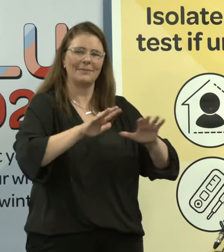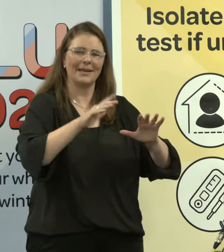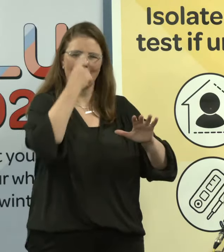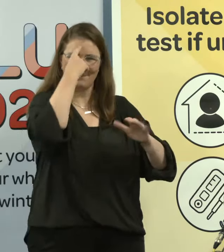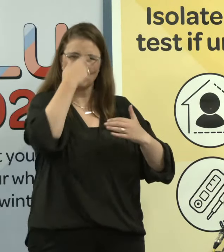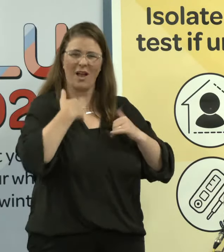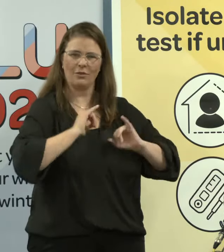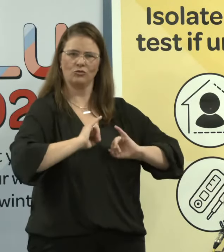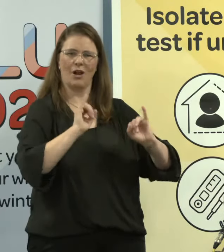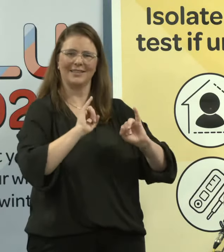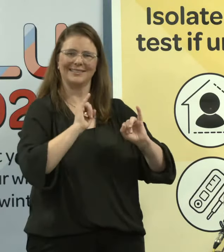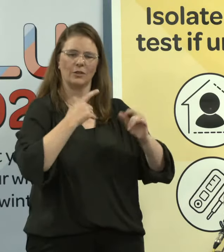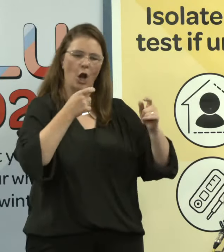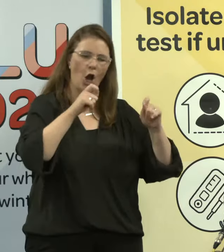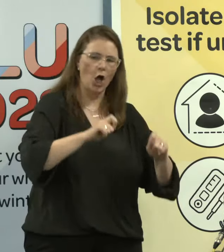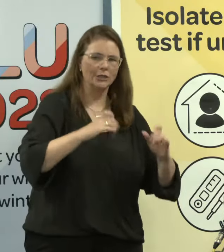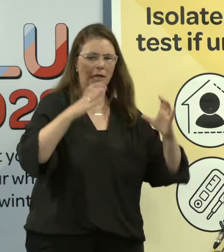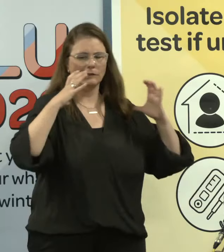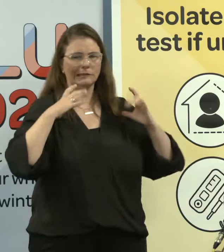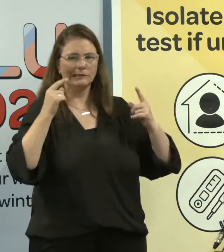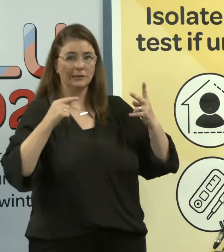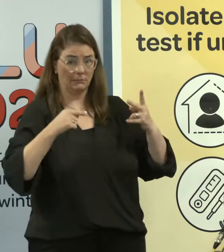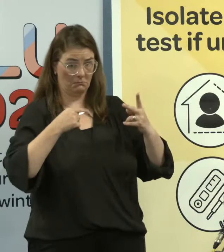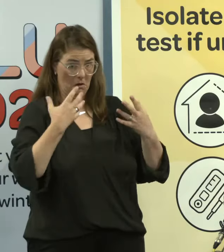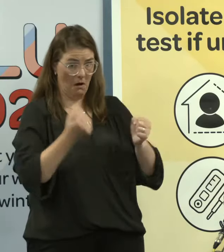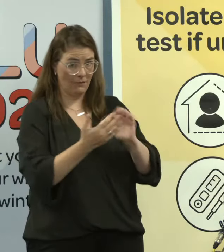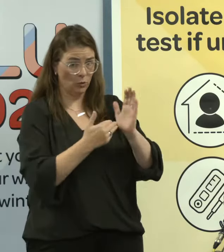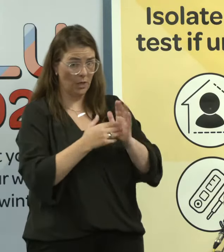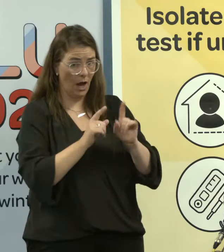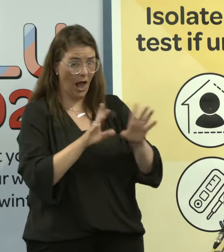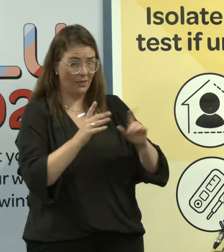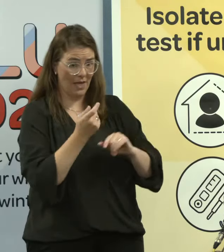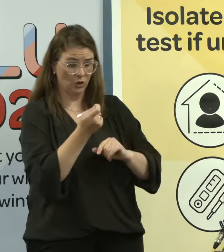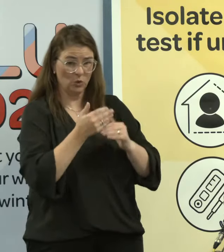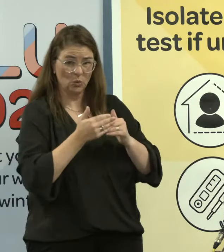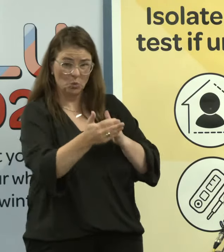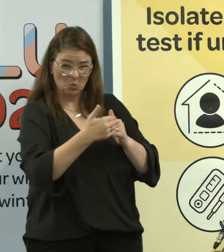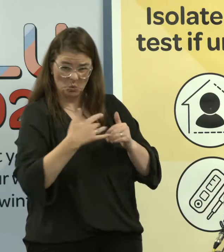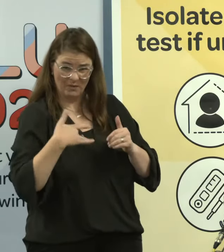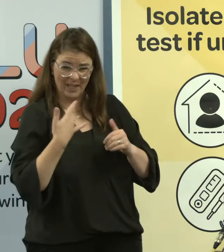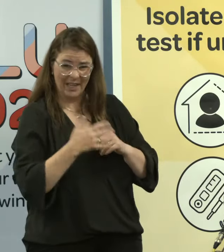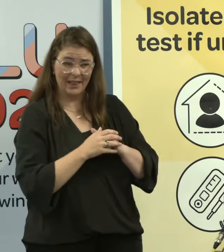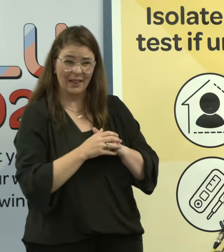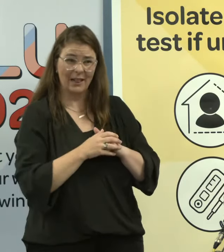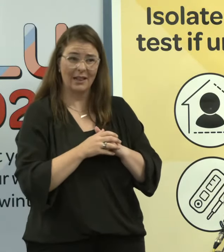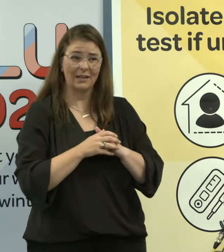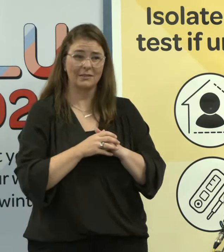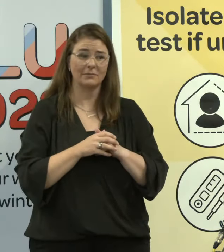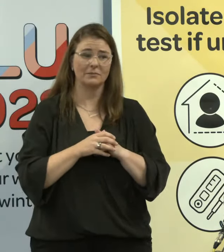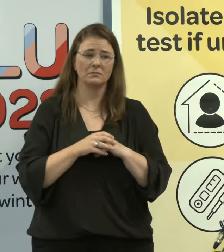I etahi wahanga o te ao e korero ana ratou mo te i muri